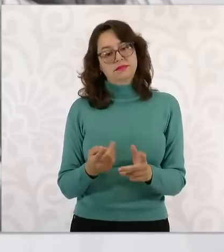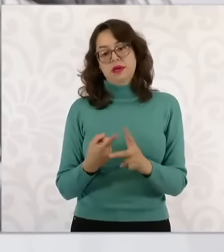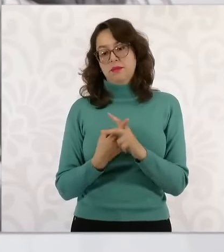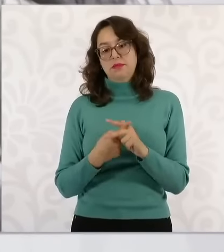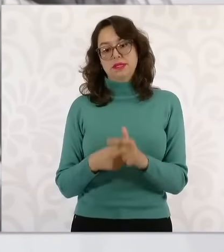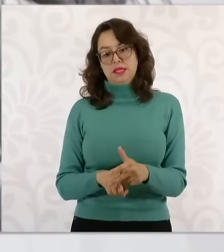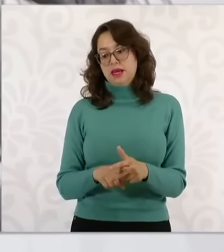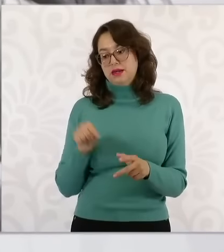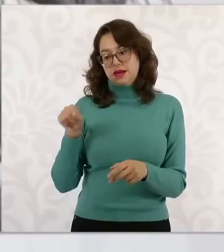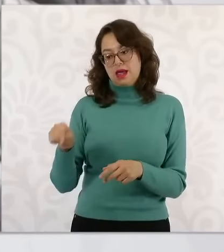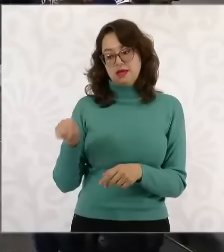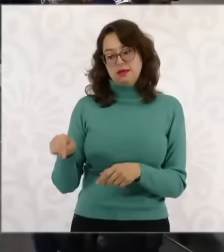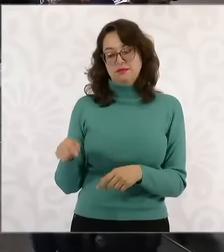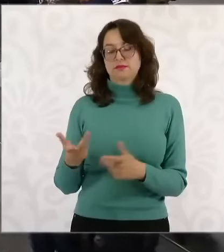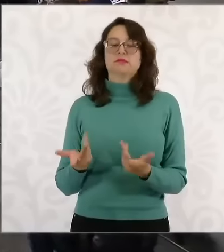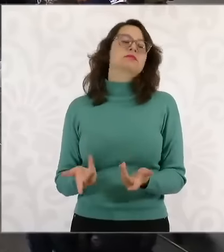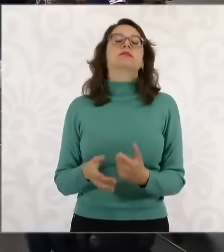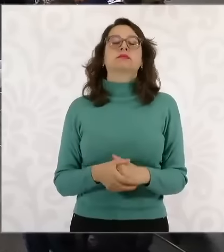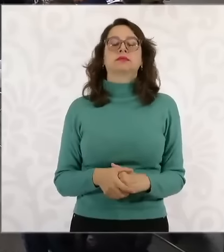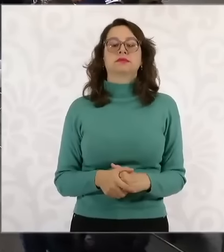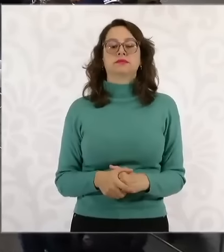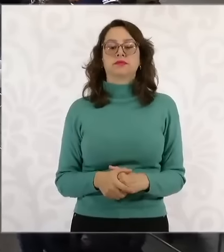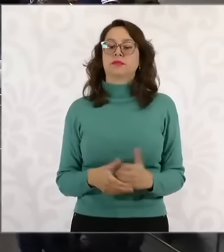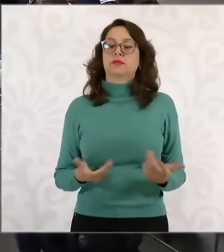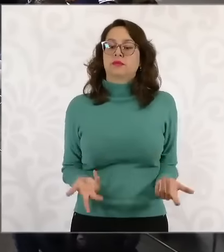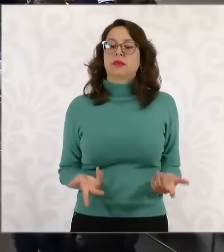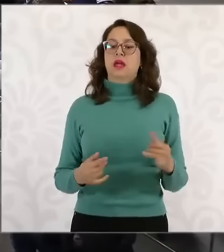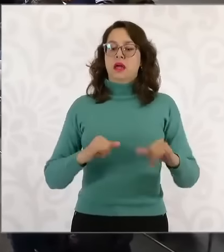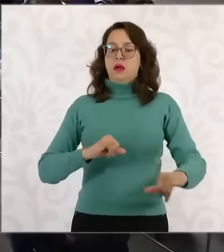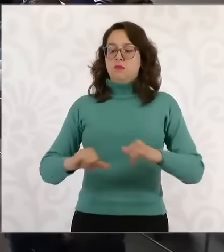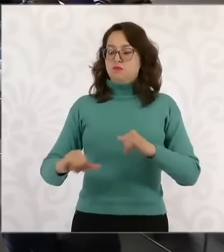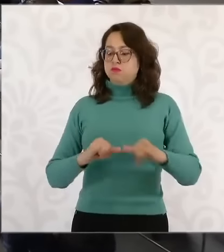municipios. Comentaba usted también acerca de los atlas de riesgo. Hicimos un trabajo que se